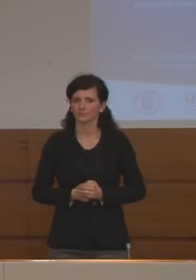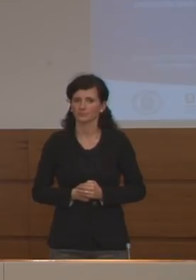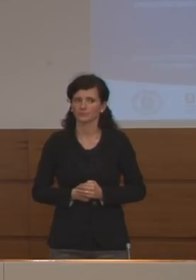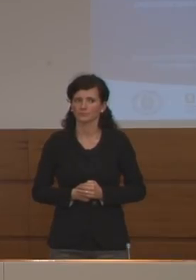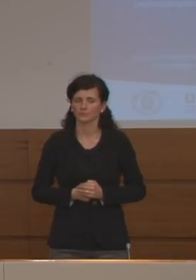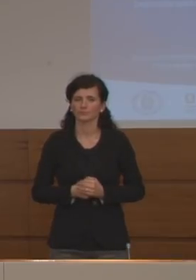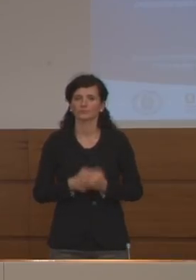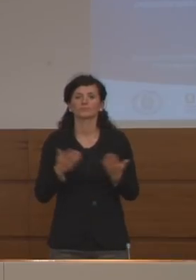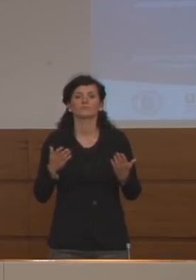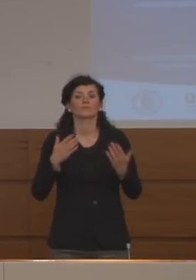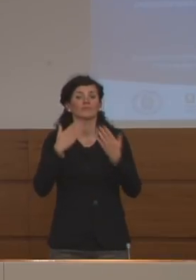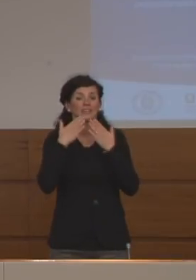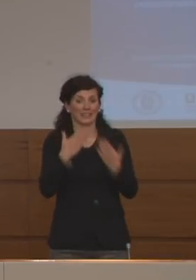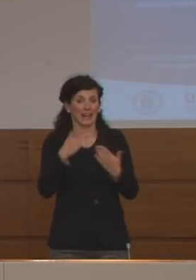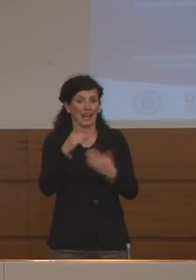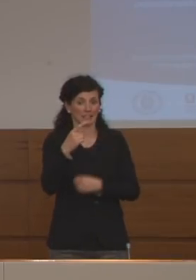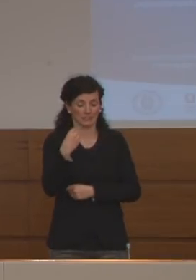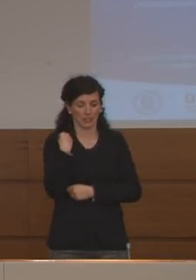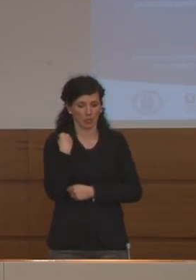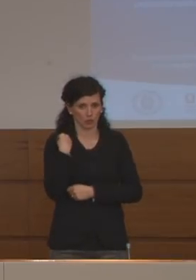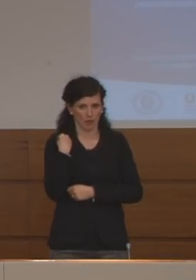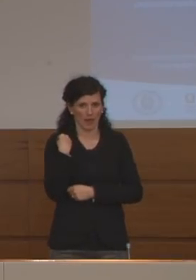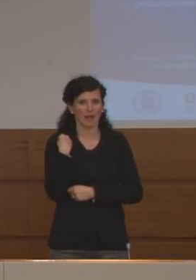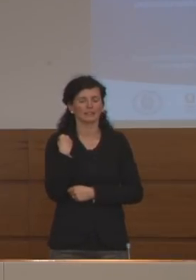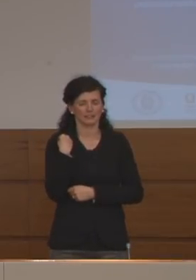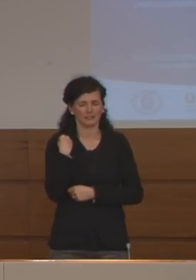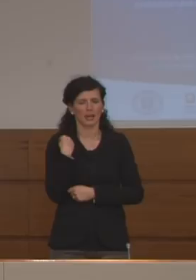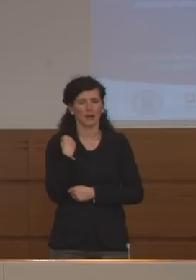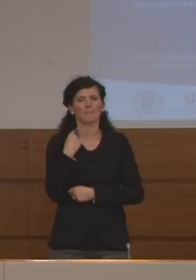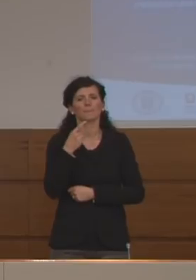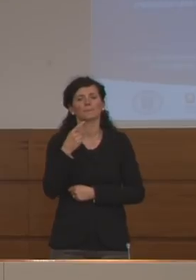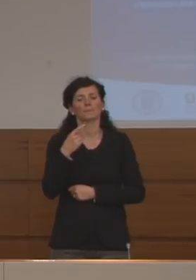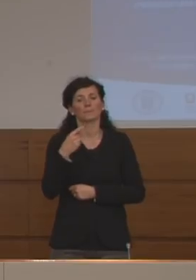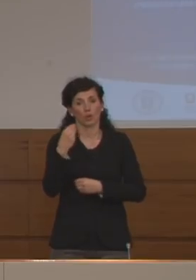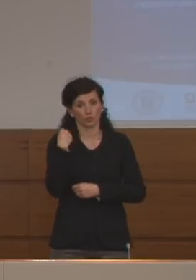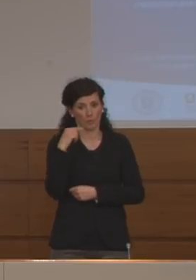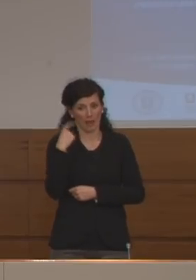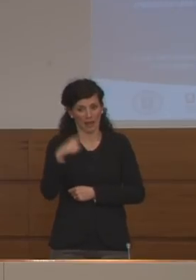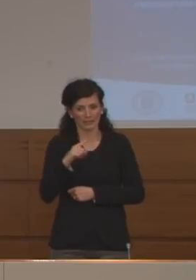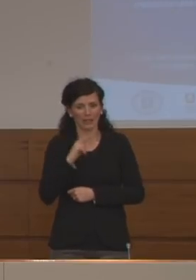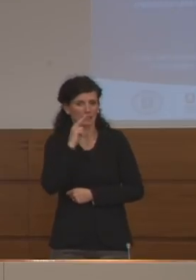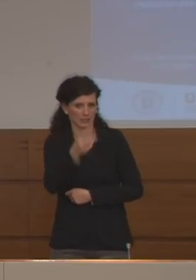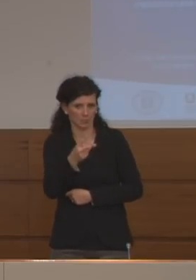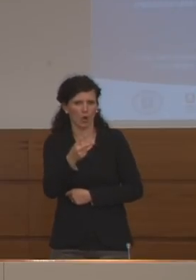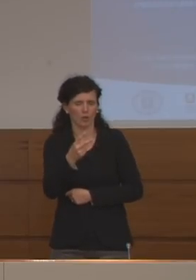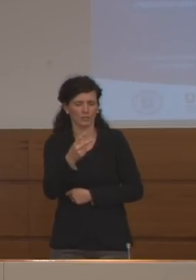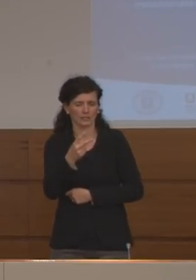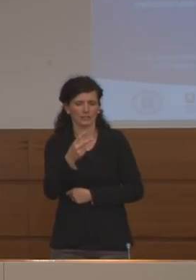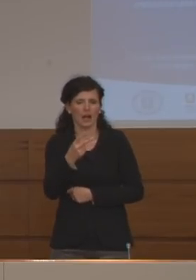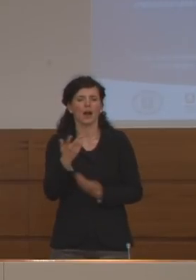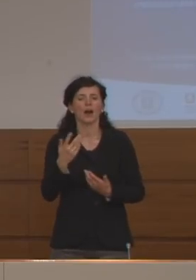che in realtà presuppone due risposte. Una è quella del dimensionamento campionario.